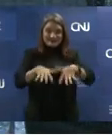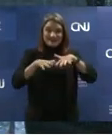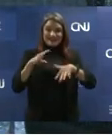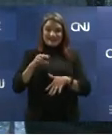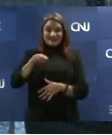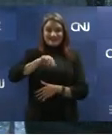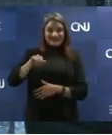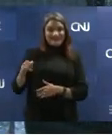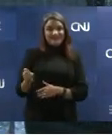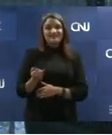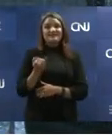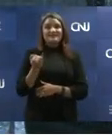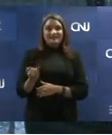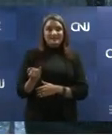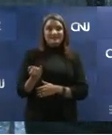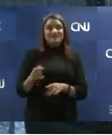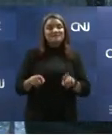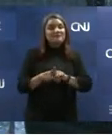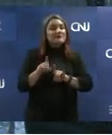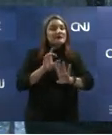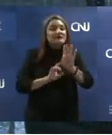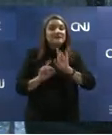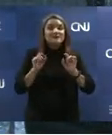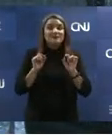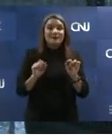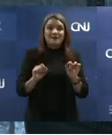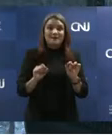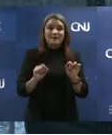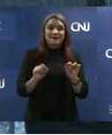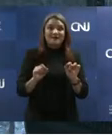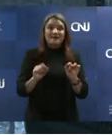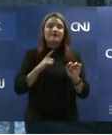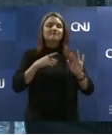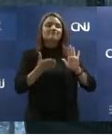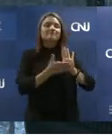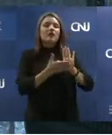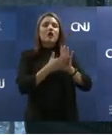especialmente quando tratamos de uma pauta tão importante como a família.